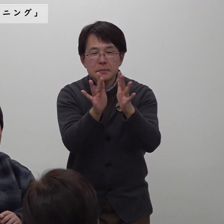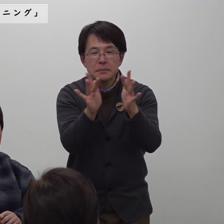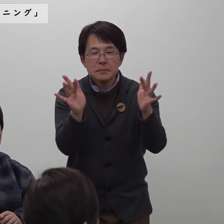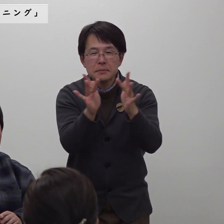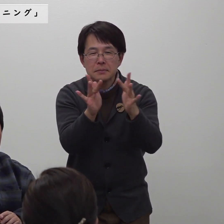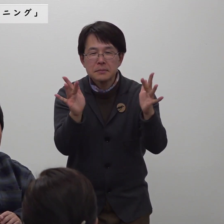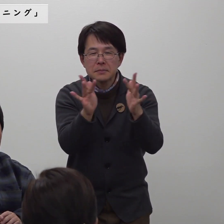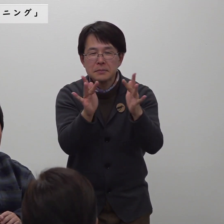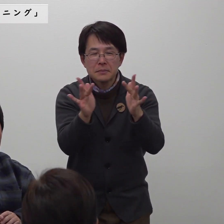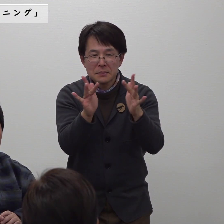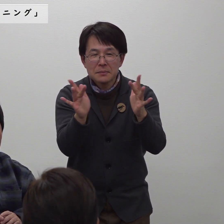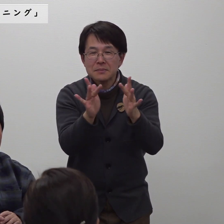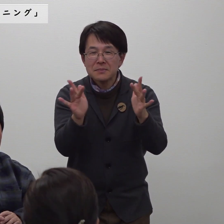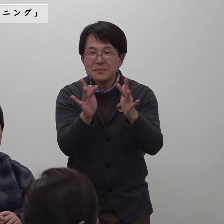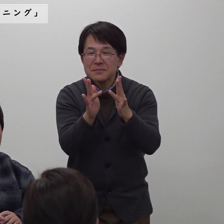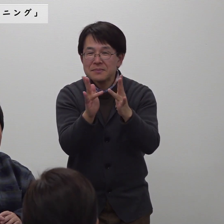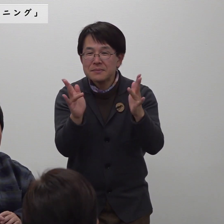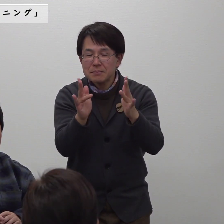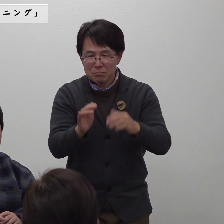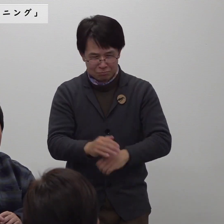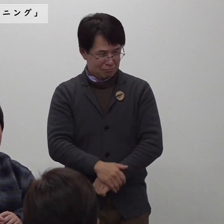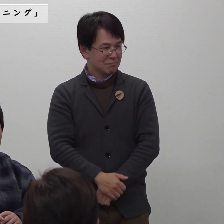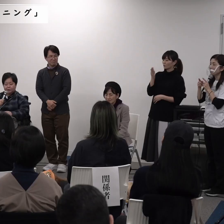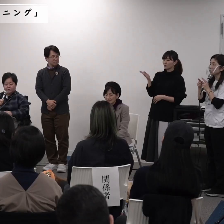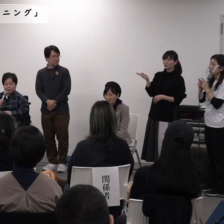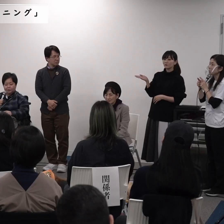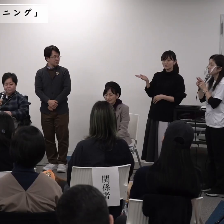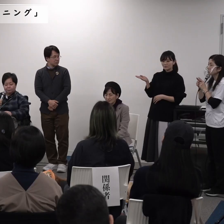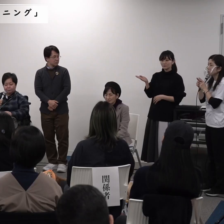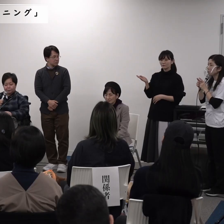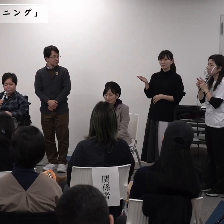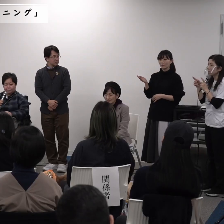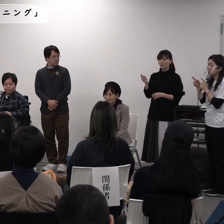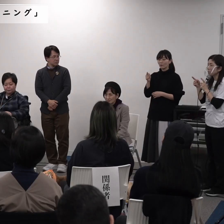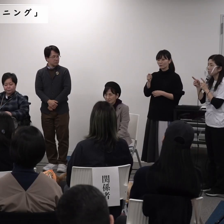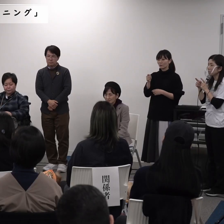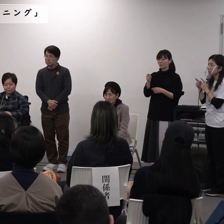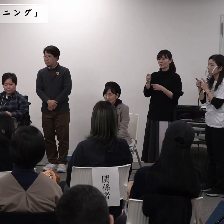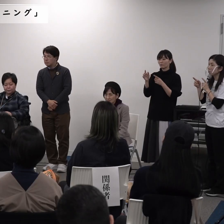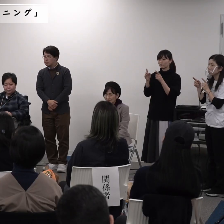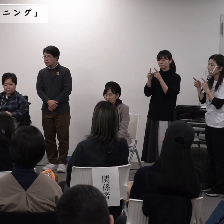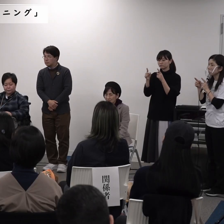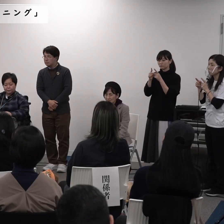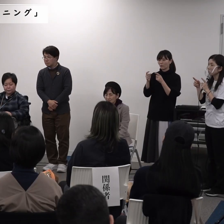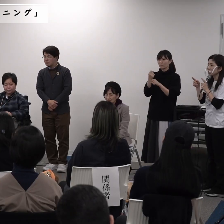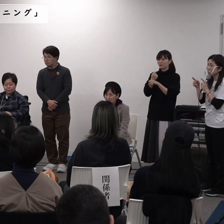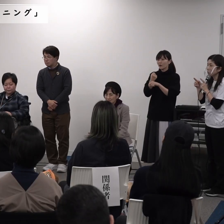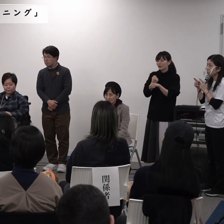橋爪）だから佐藤さんにとってはそれすらも大変な作業なんだけれども